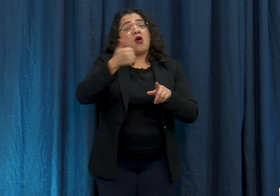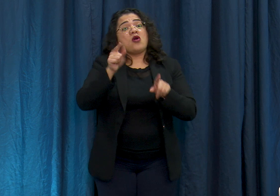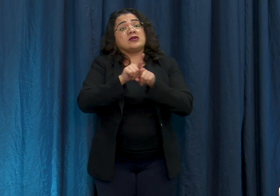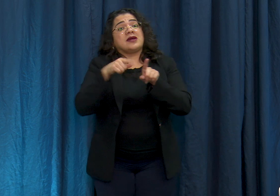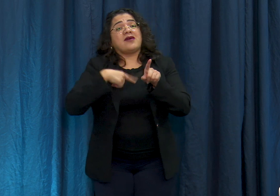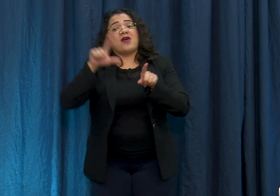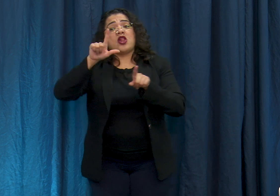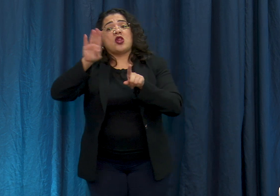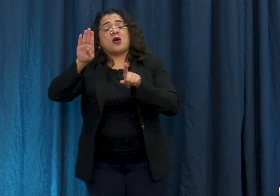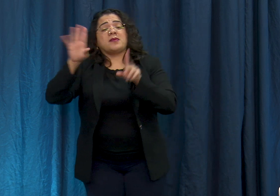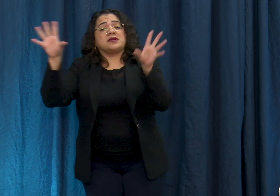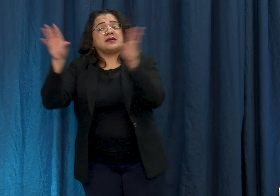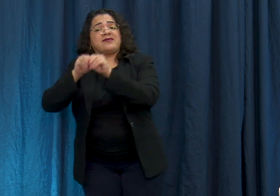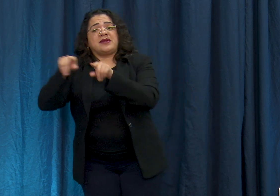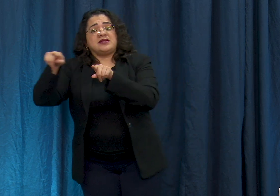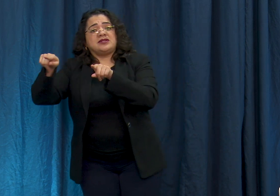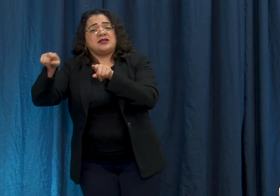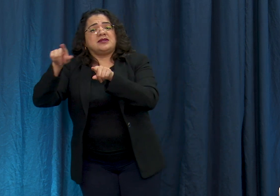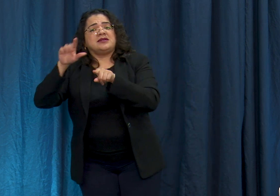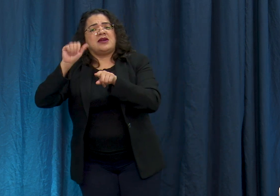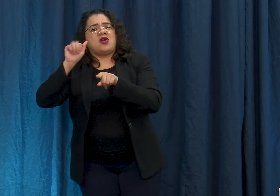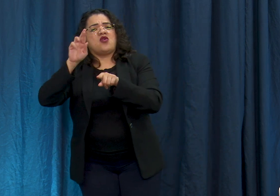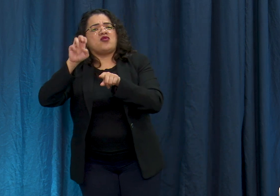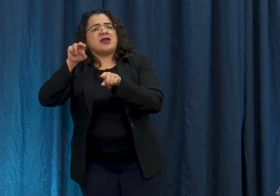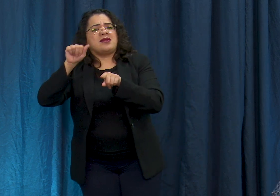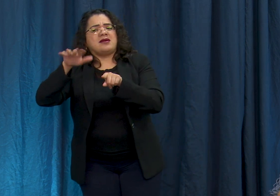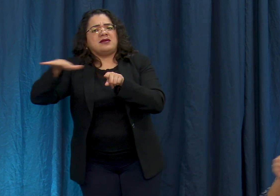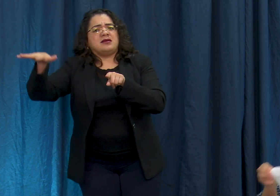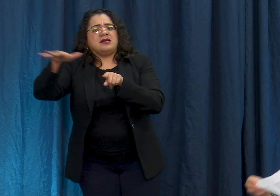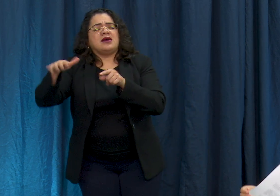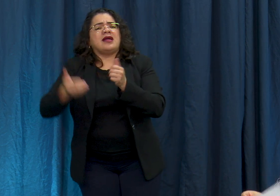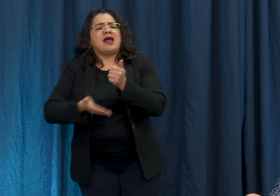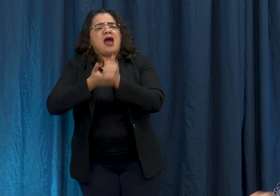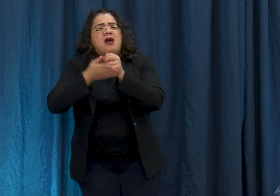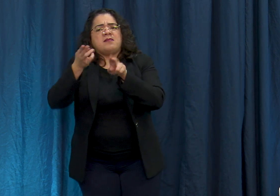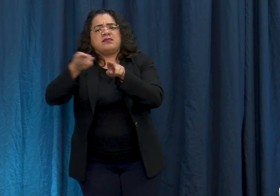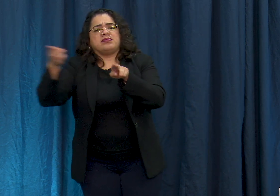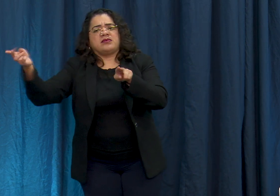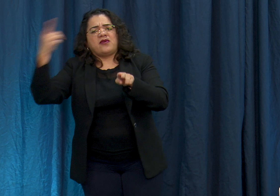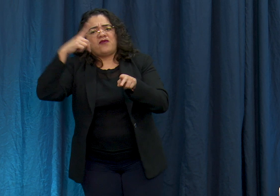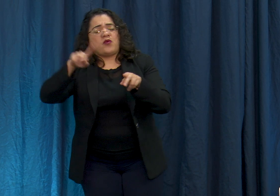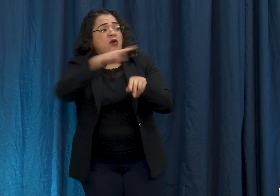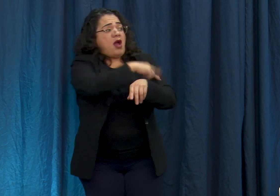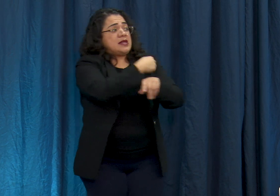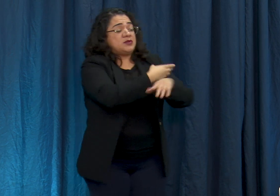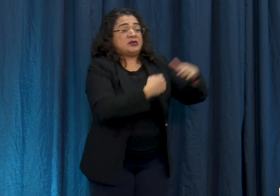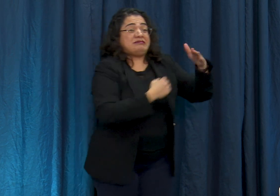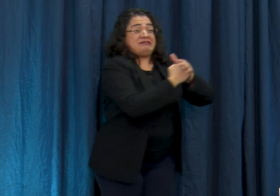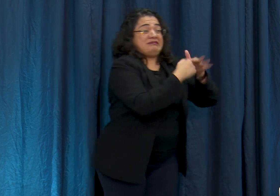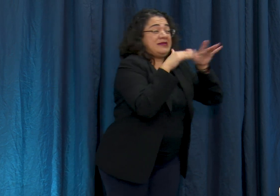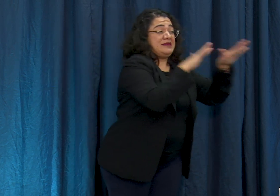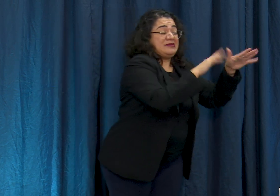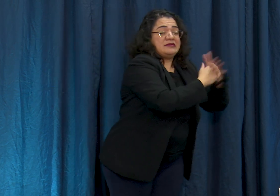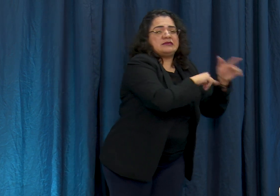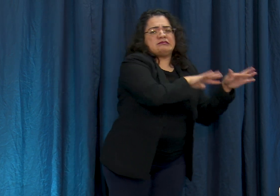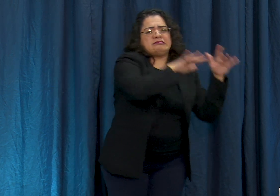necesario para ayudar a Libby our loss hospitals locales a parte de la clínica